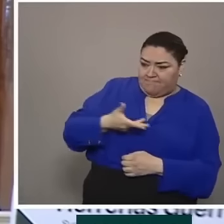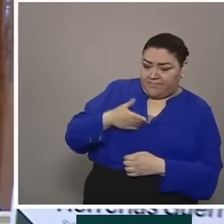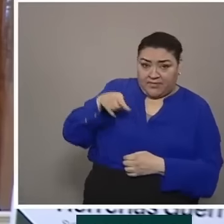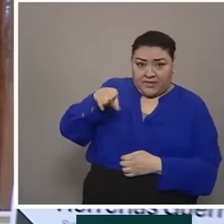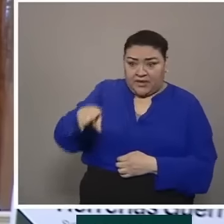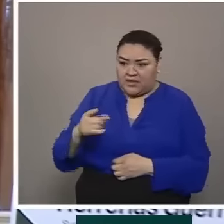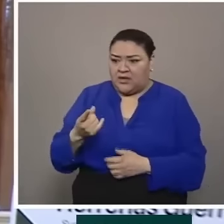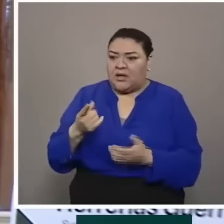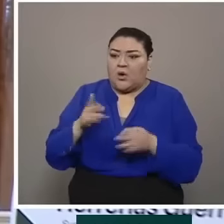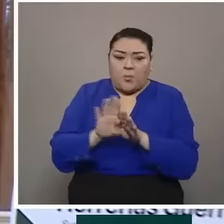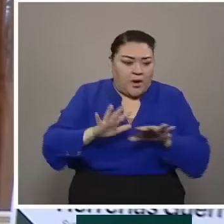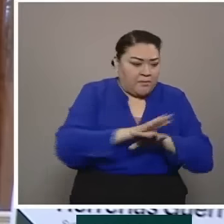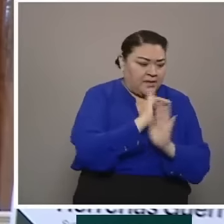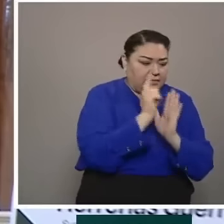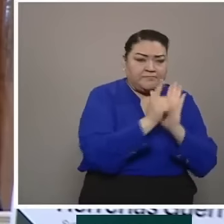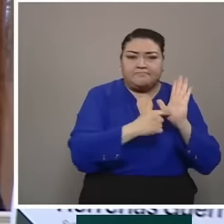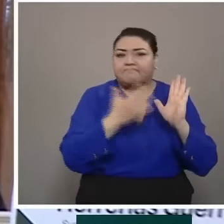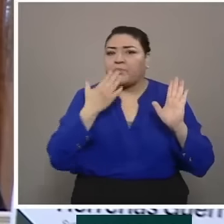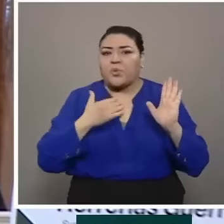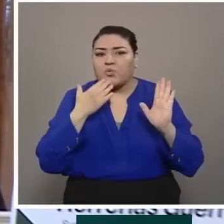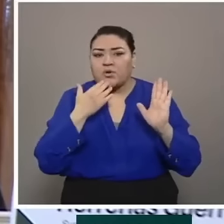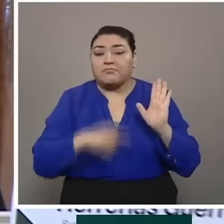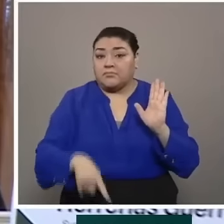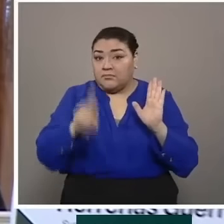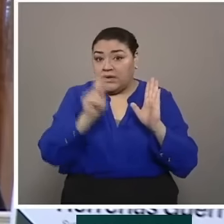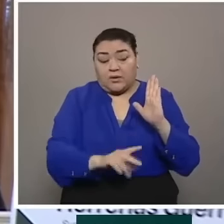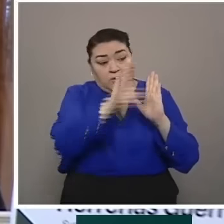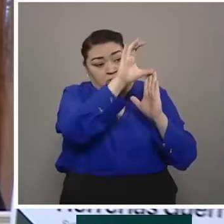Y de acuerdo al artículo segundo de la Constitución, la nación mexicana